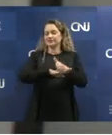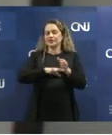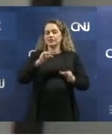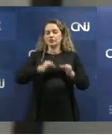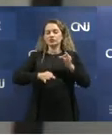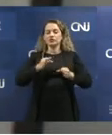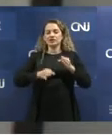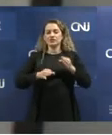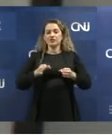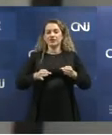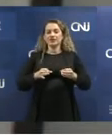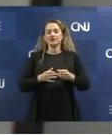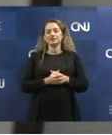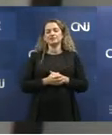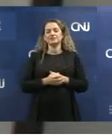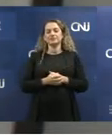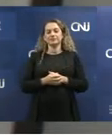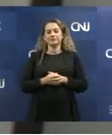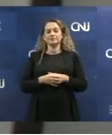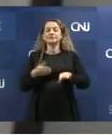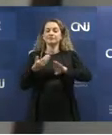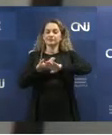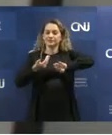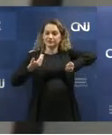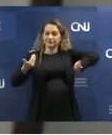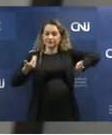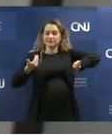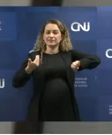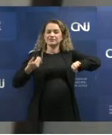teria se alongado no seu afastamento para tratamento de saúde.